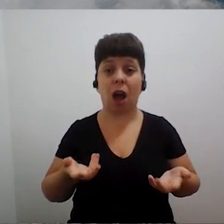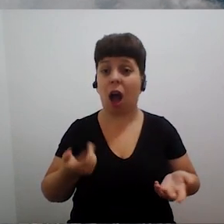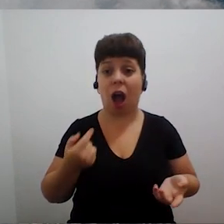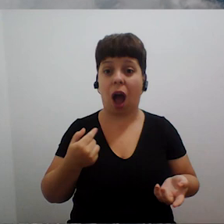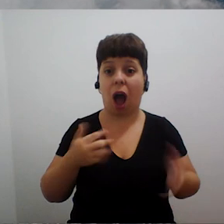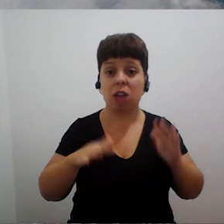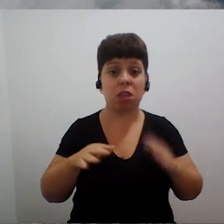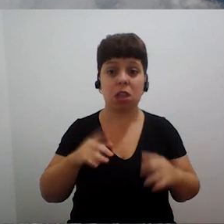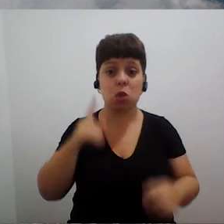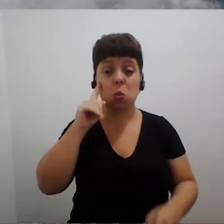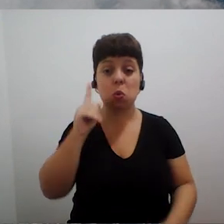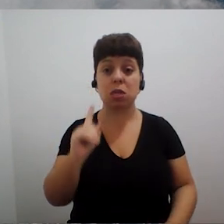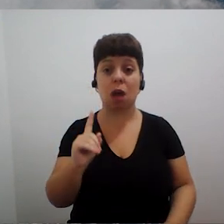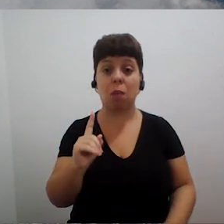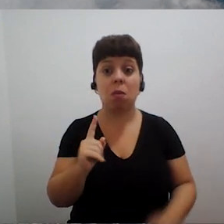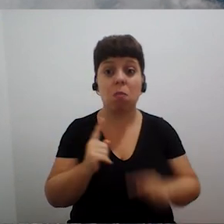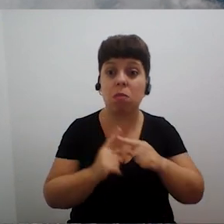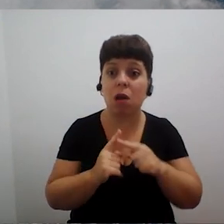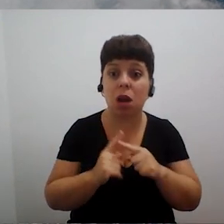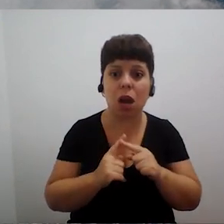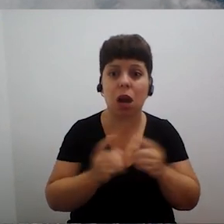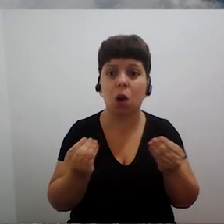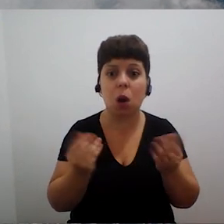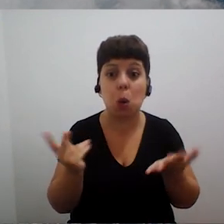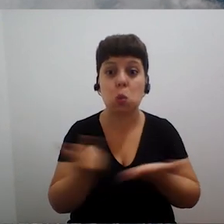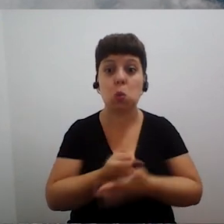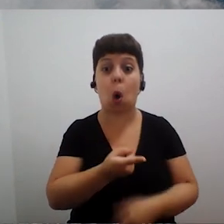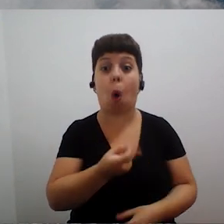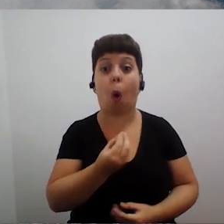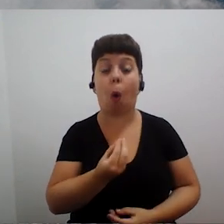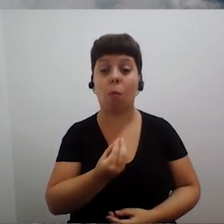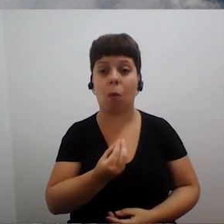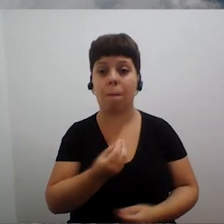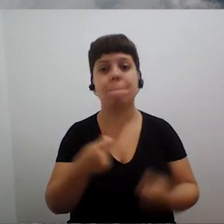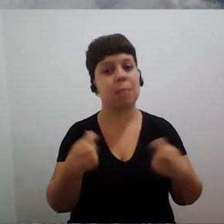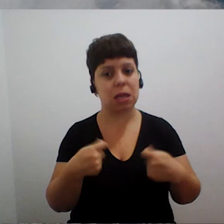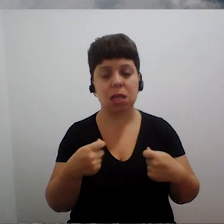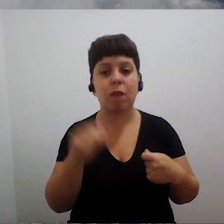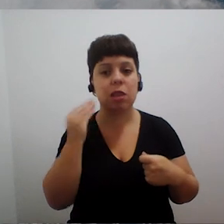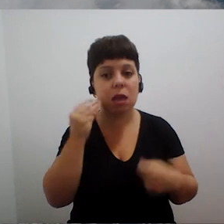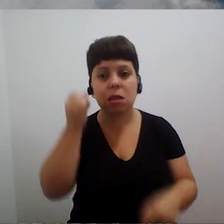nem porquê que existe esses acidentes como deveria existir uma prevenção para que